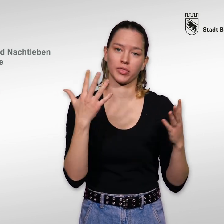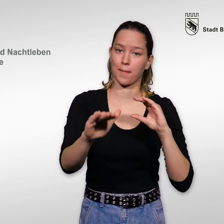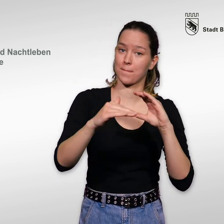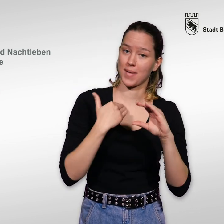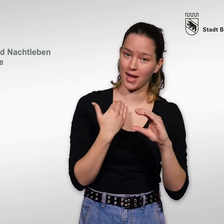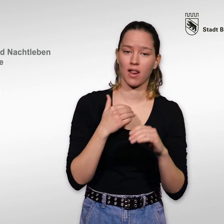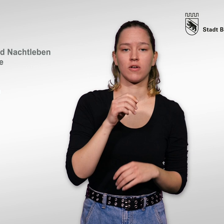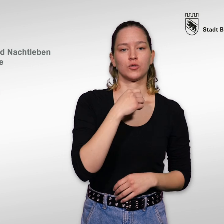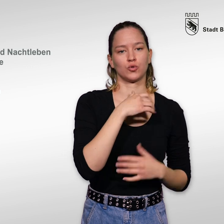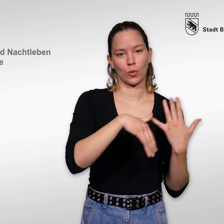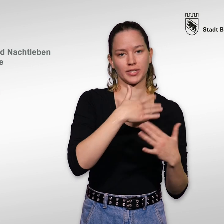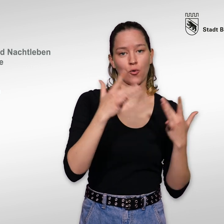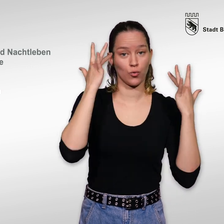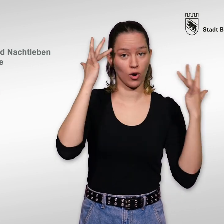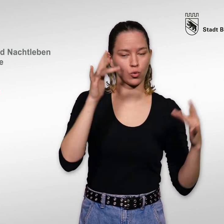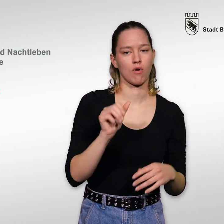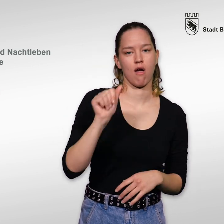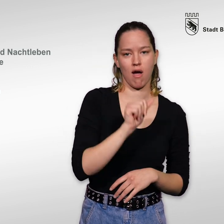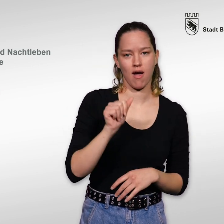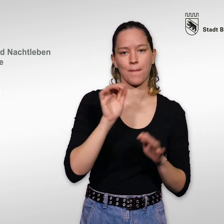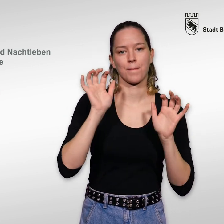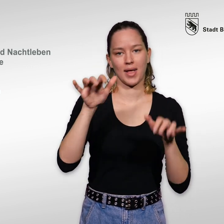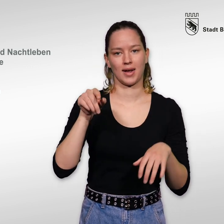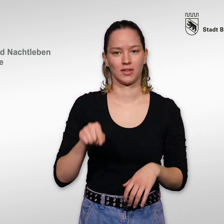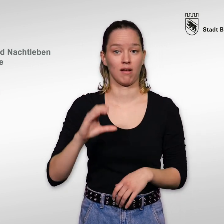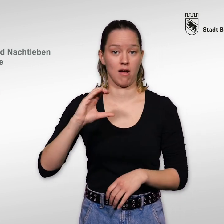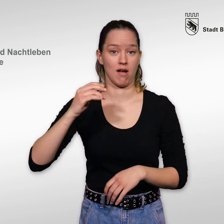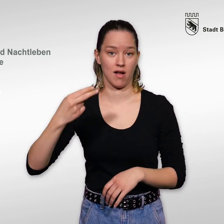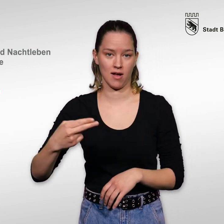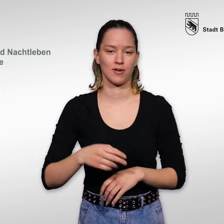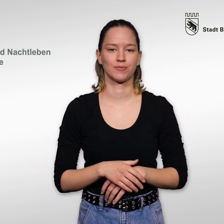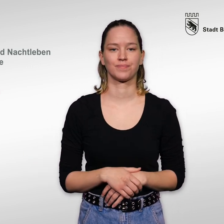oder per E-Mail: soziokultur@bern.ch.